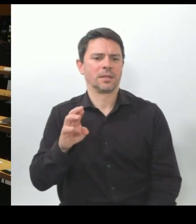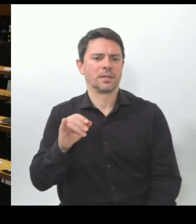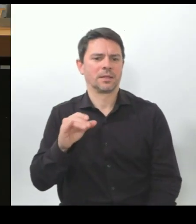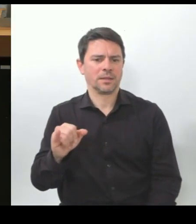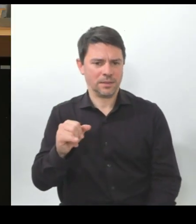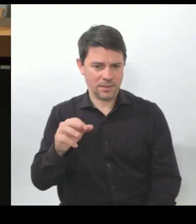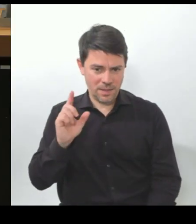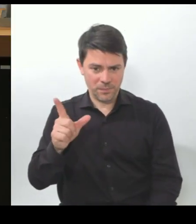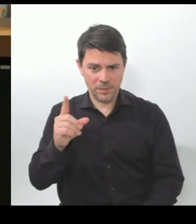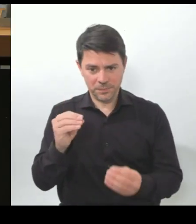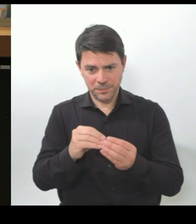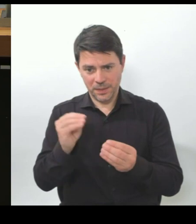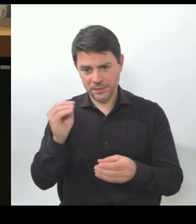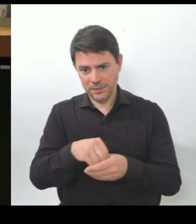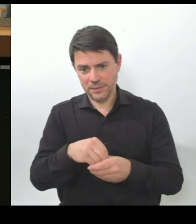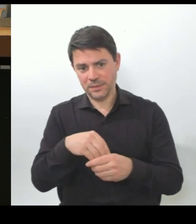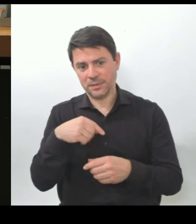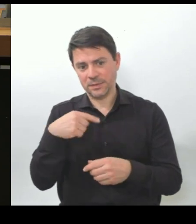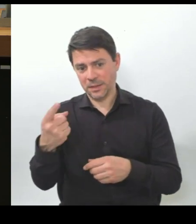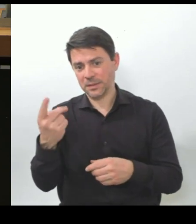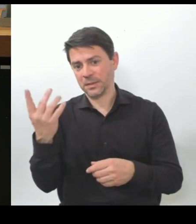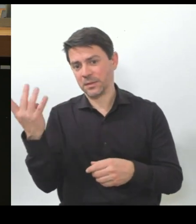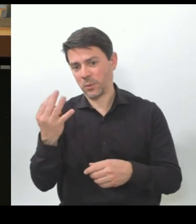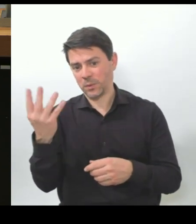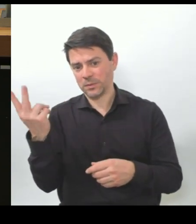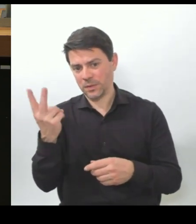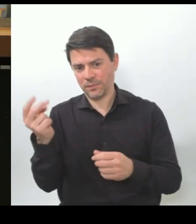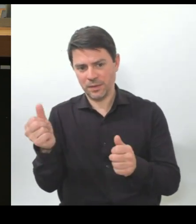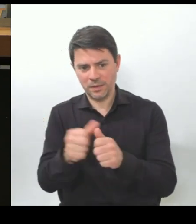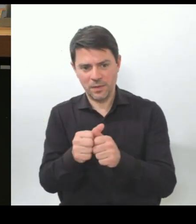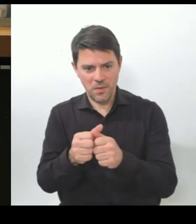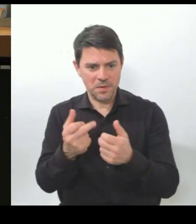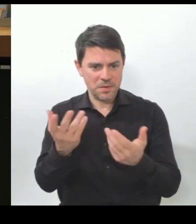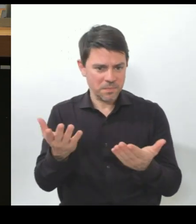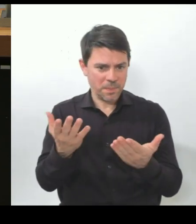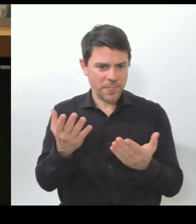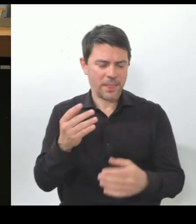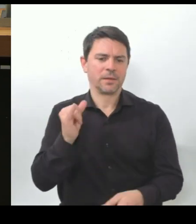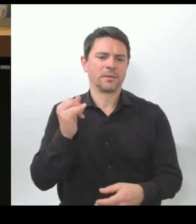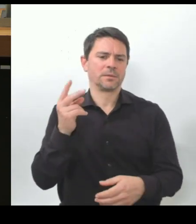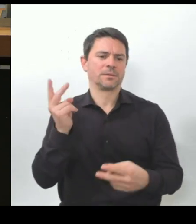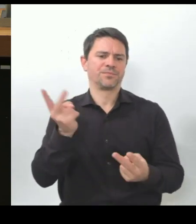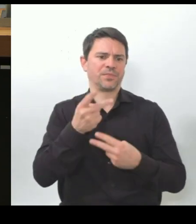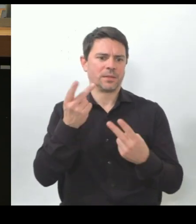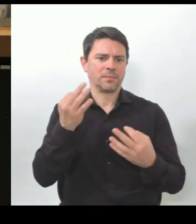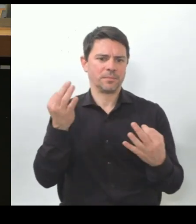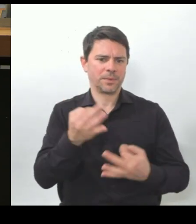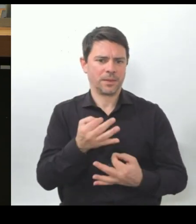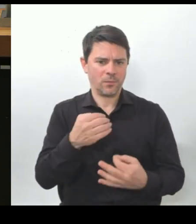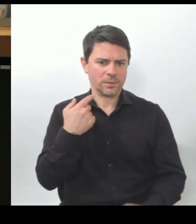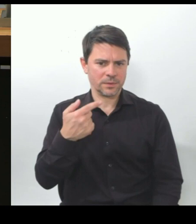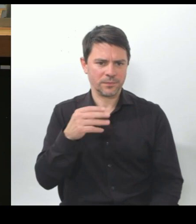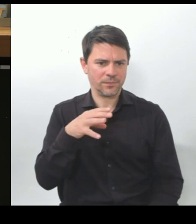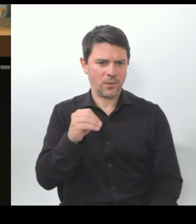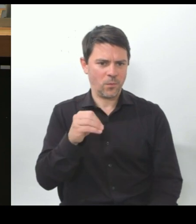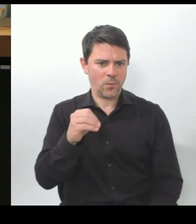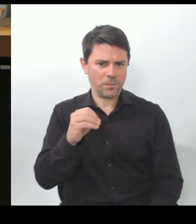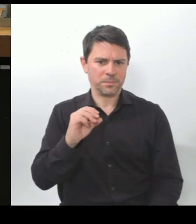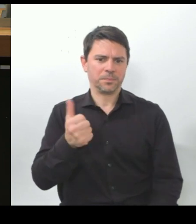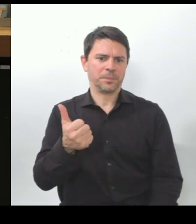Ja, Selbstverständlich brauchen wir die TVO. Schade, dass das den meisten Menschen gar nicht sagt. Das ist im Prinzip der Kleinigkeiten. Es gibt im zweiten Schienen Ring um